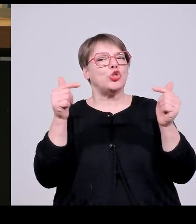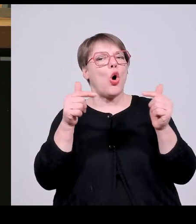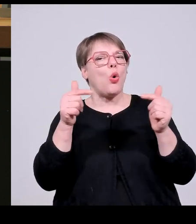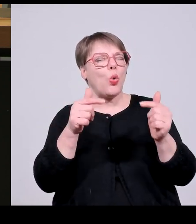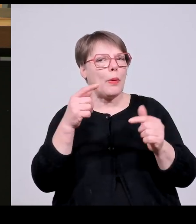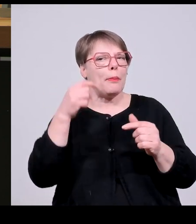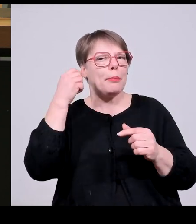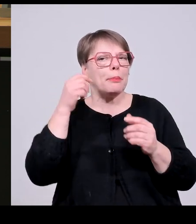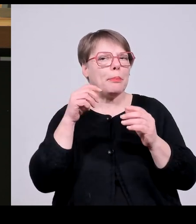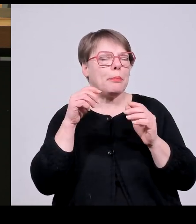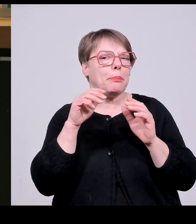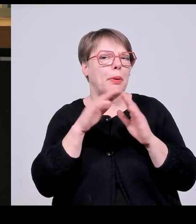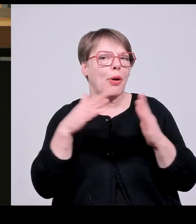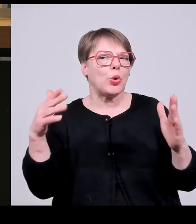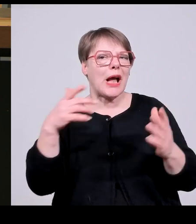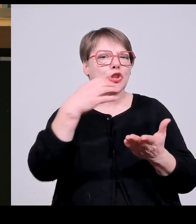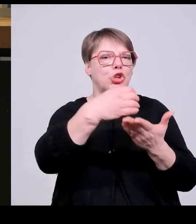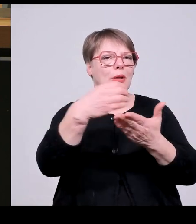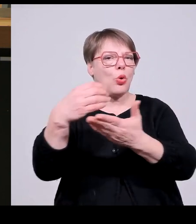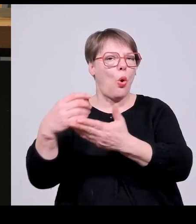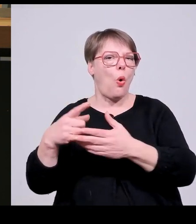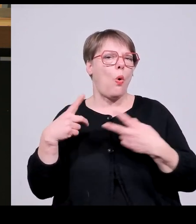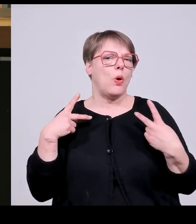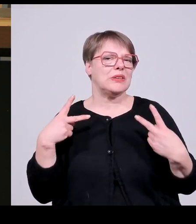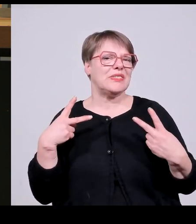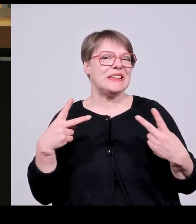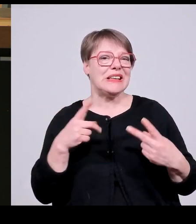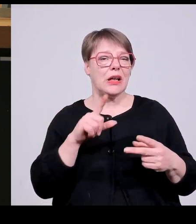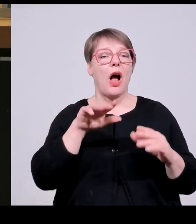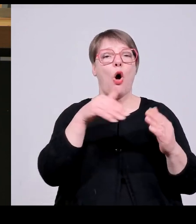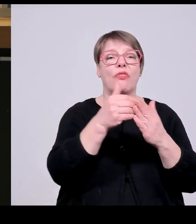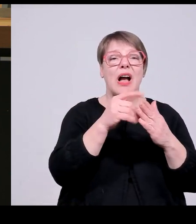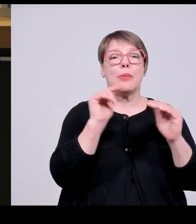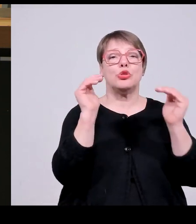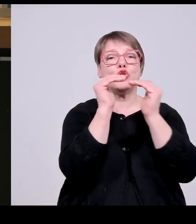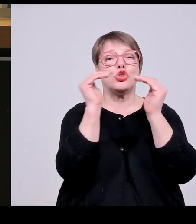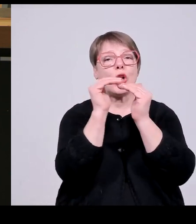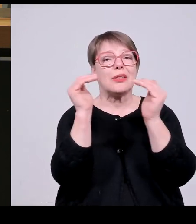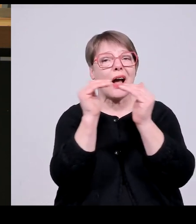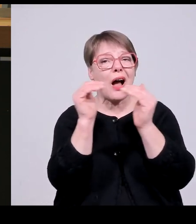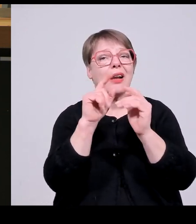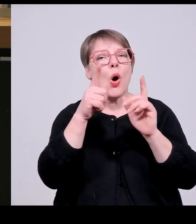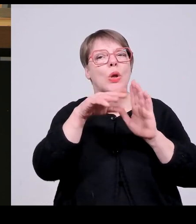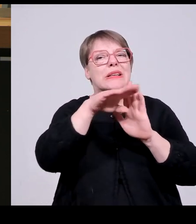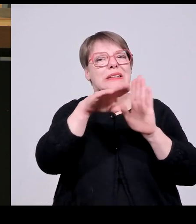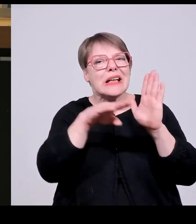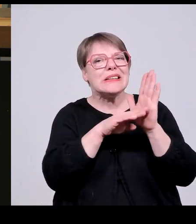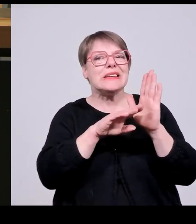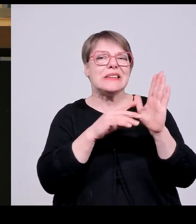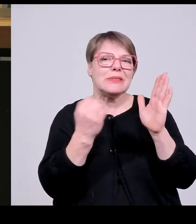Das Bibliotheksgesetz dient der Verbesserung von Planungssicherheit und Verbindlichkeit, damit die